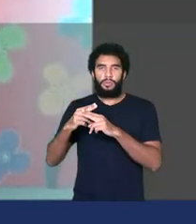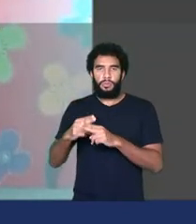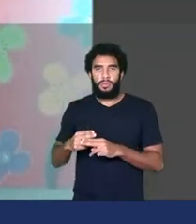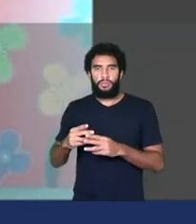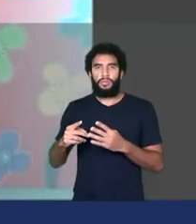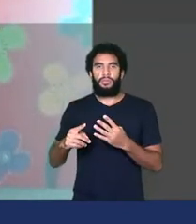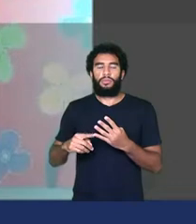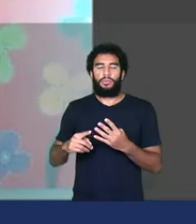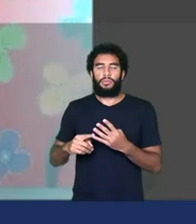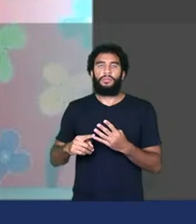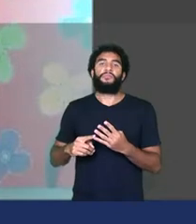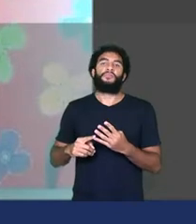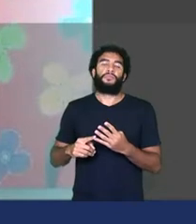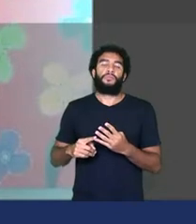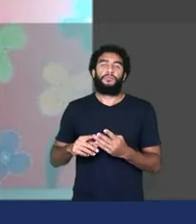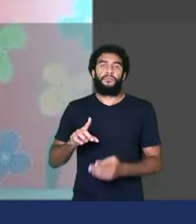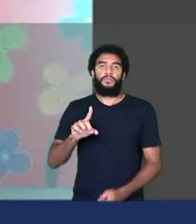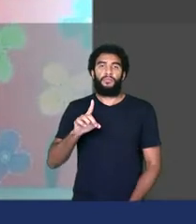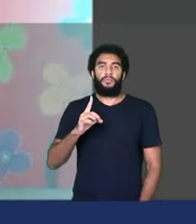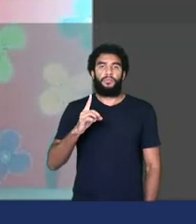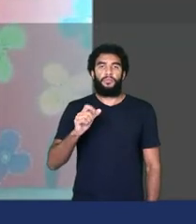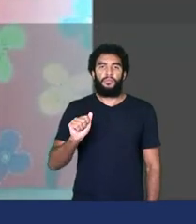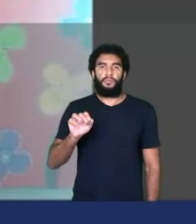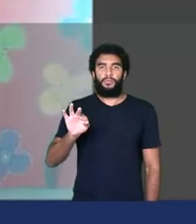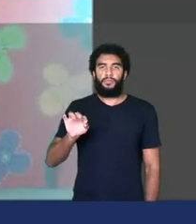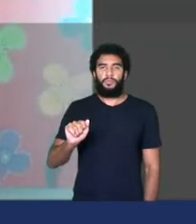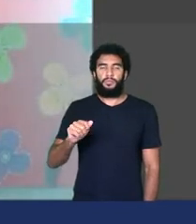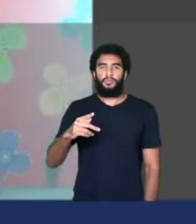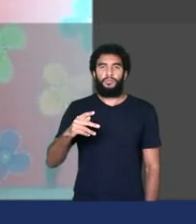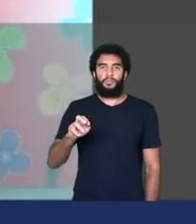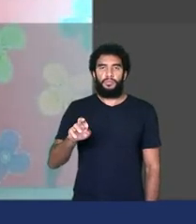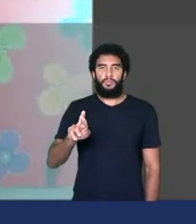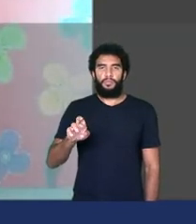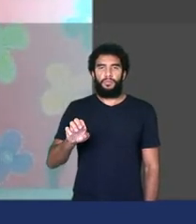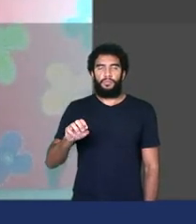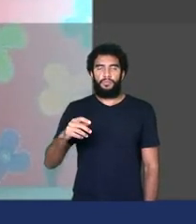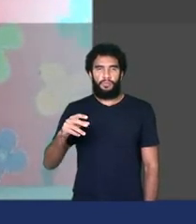DA ELETROBRAS, DOS CORREIOS, BANCO DO BRASIL, CAIXA ECONÔ